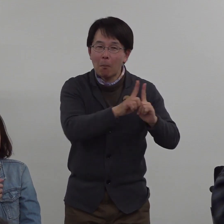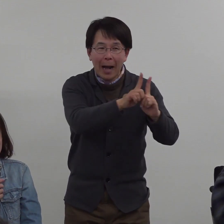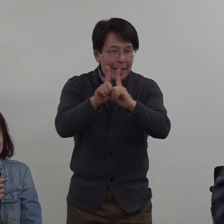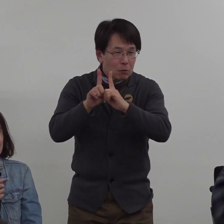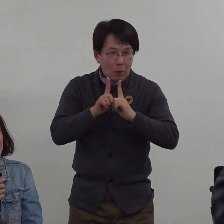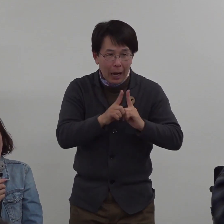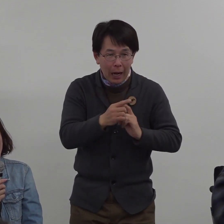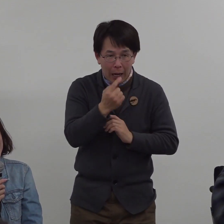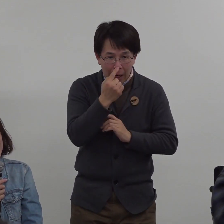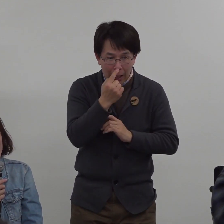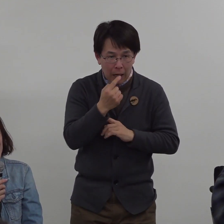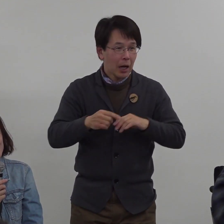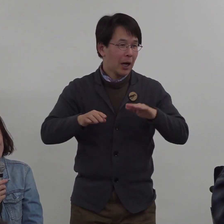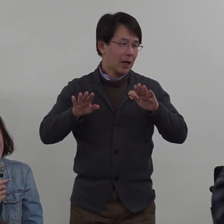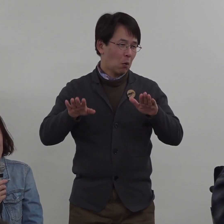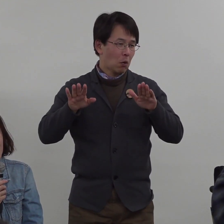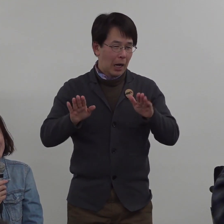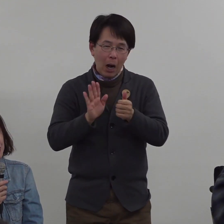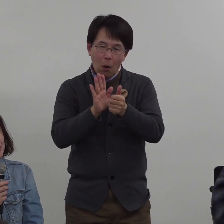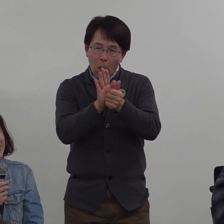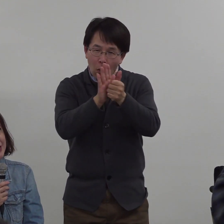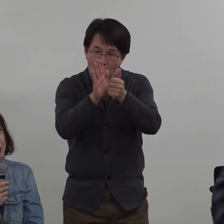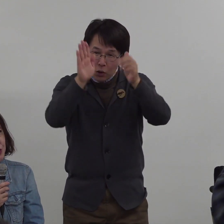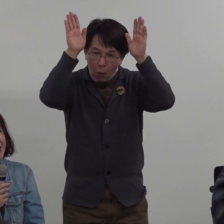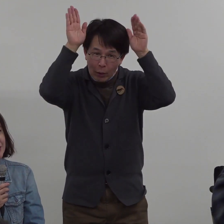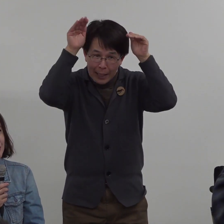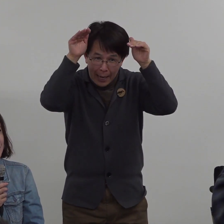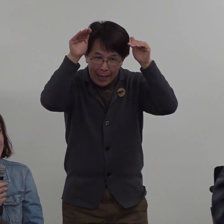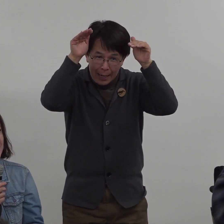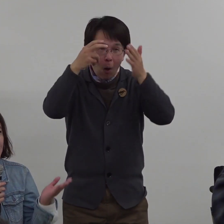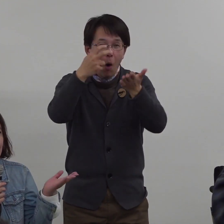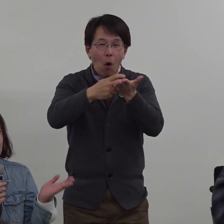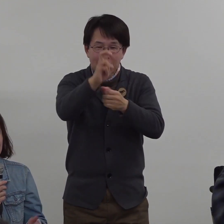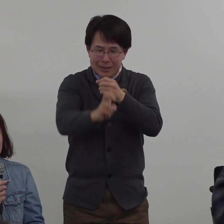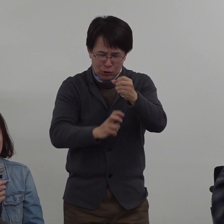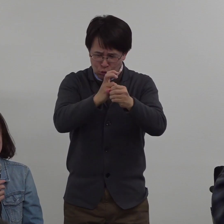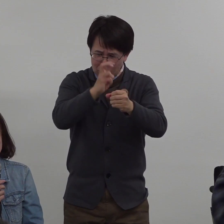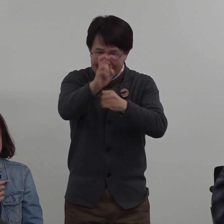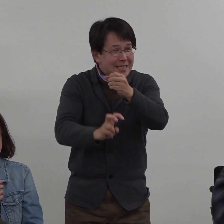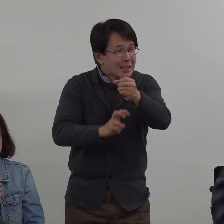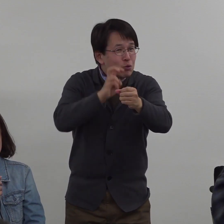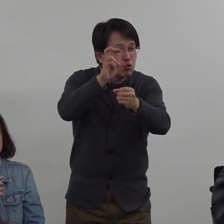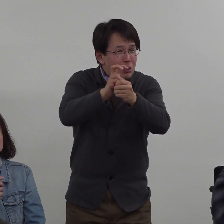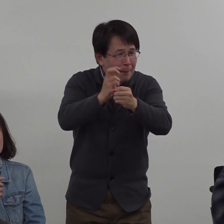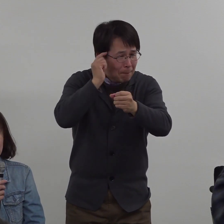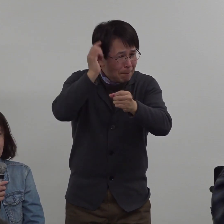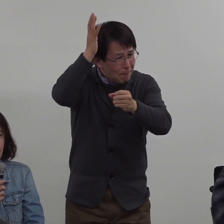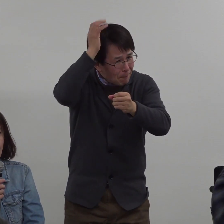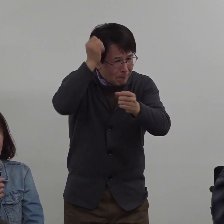今回、補助犬法20年 20年ということを何度もお話出てきたんですけれども